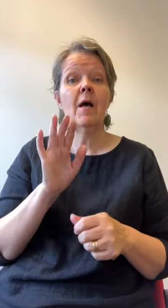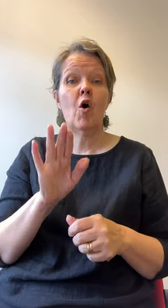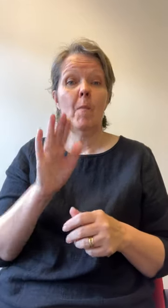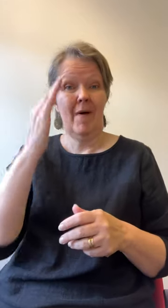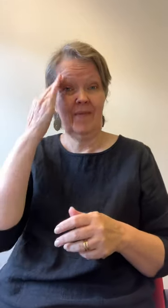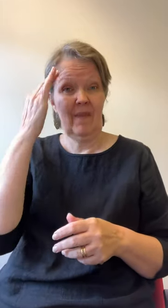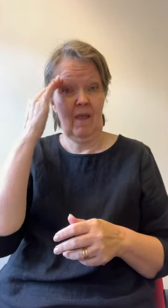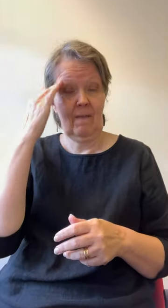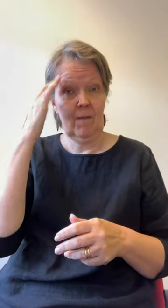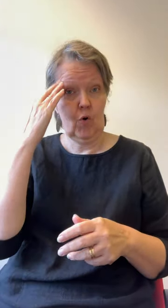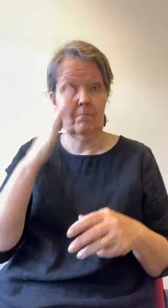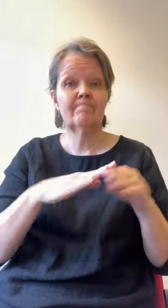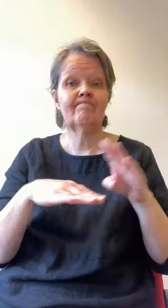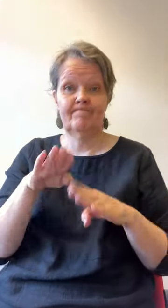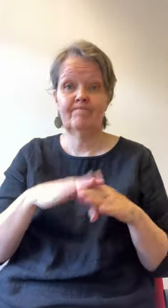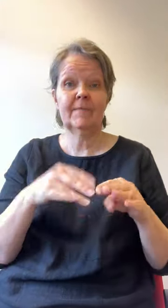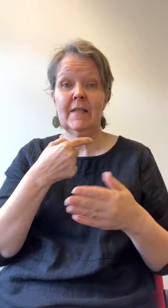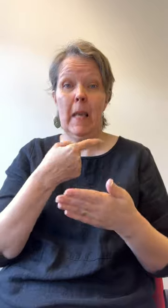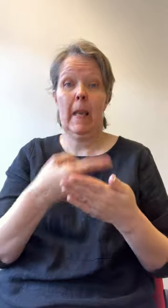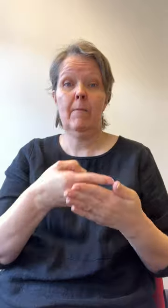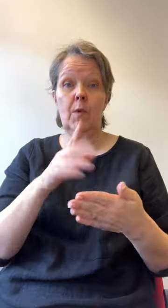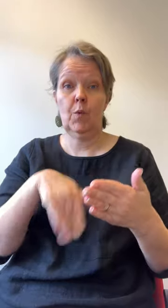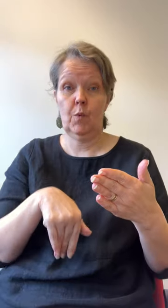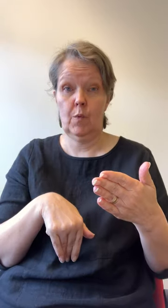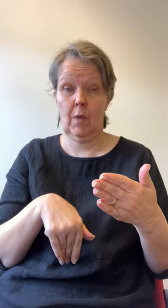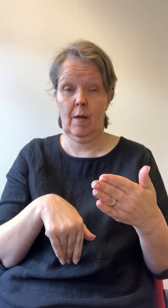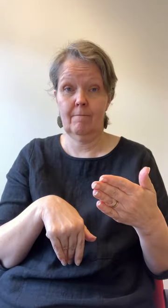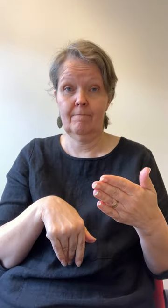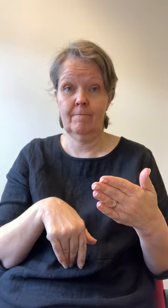Käsittelemme vastaukset nimettöminä.